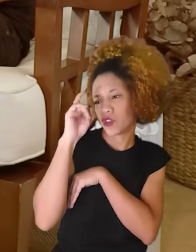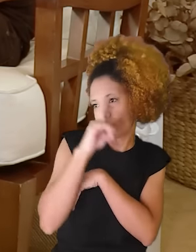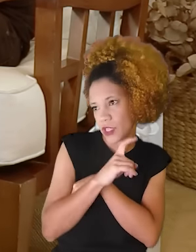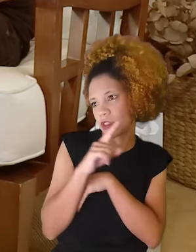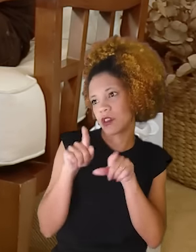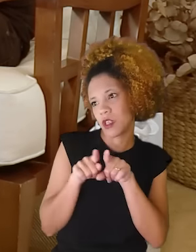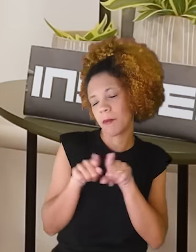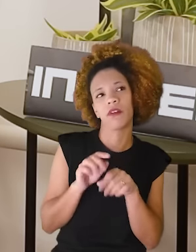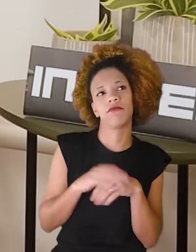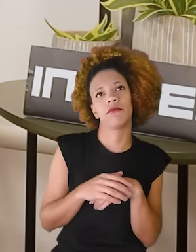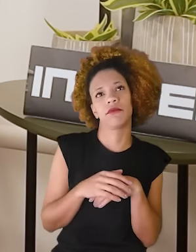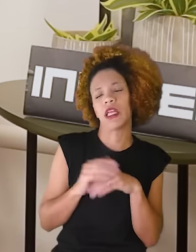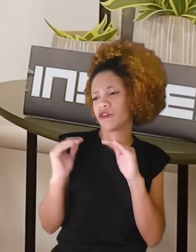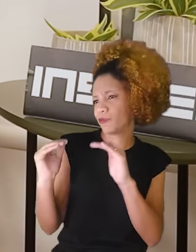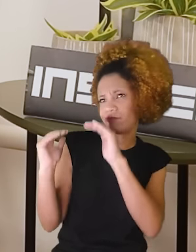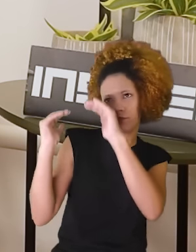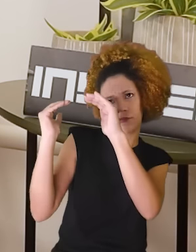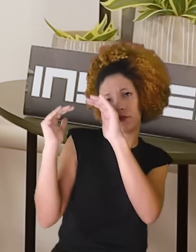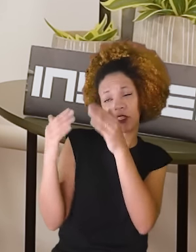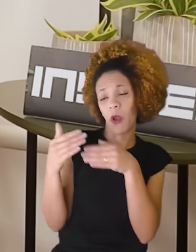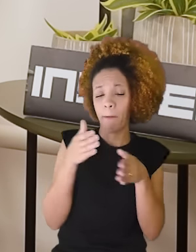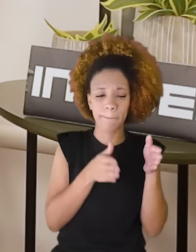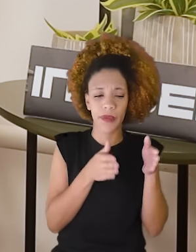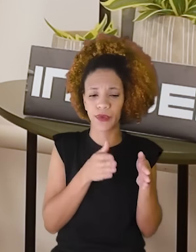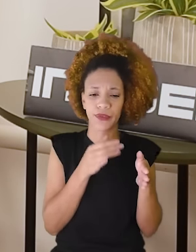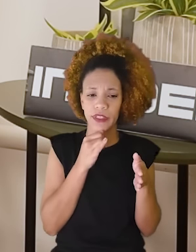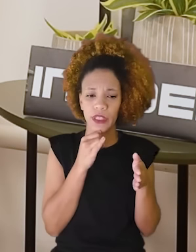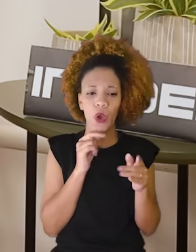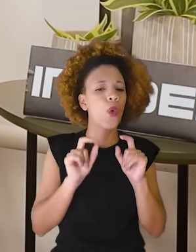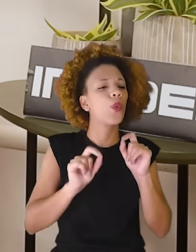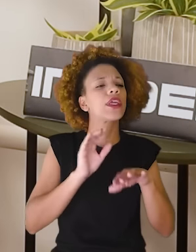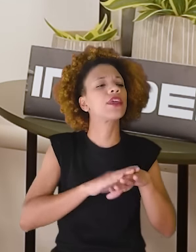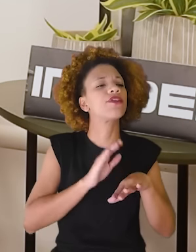né e deixando o patamar lá em cima e aí chegou um momento que eu falo cara que que eu posso fazer